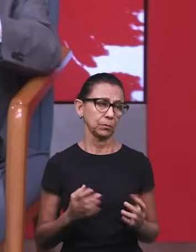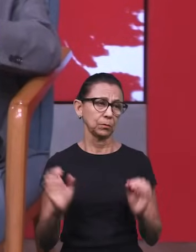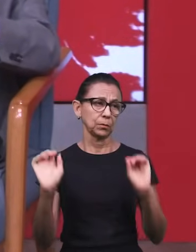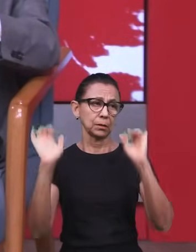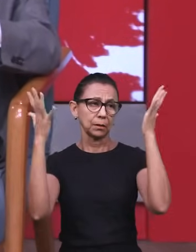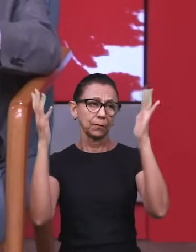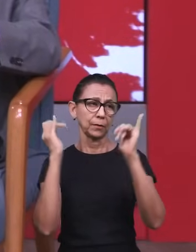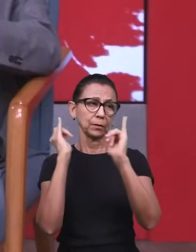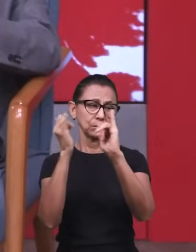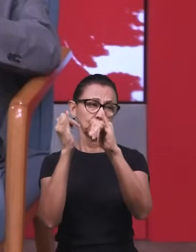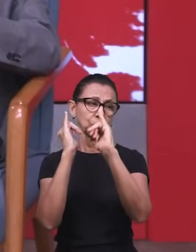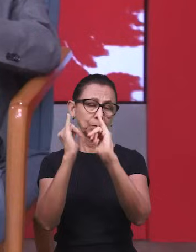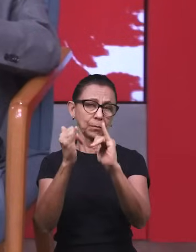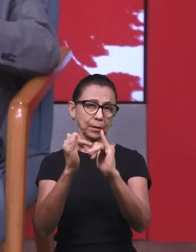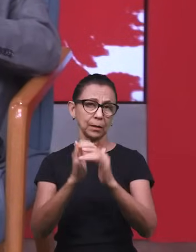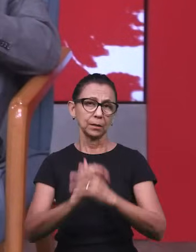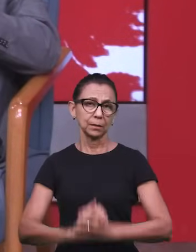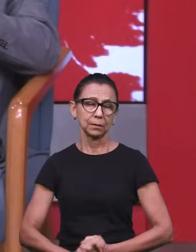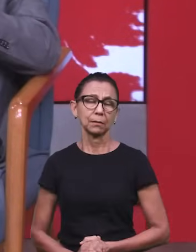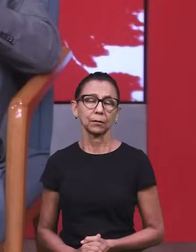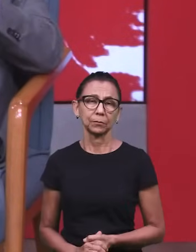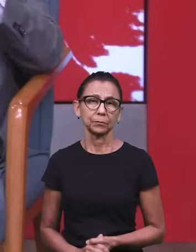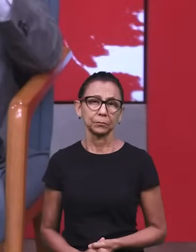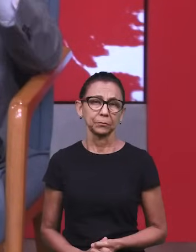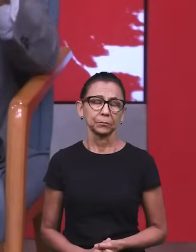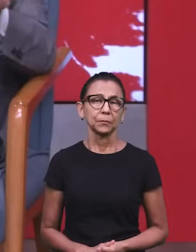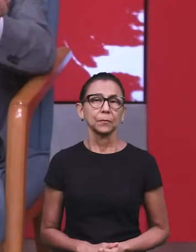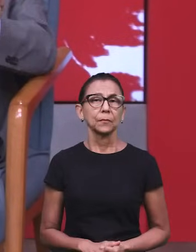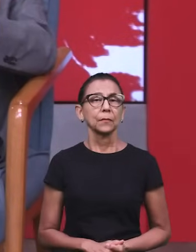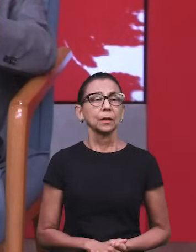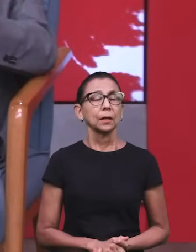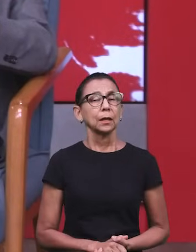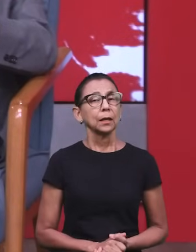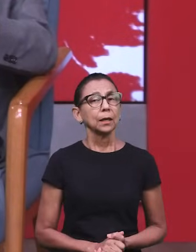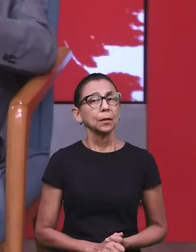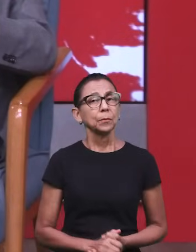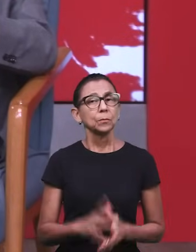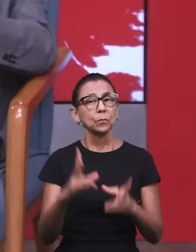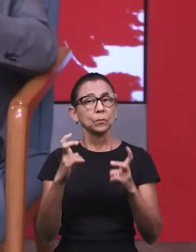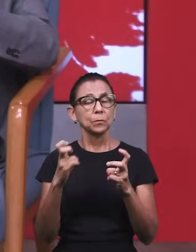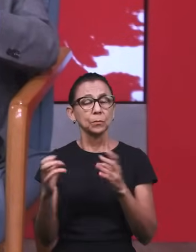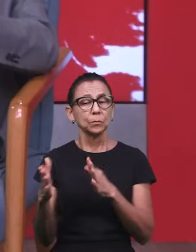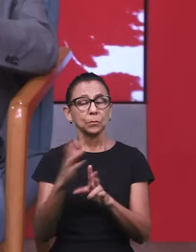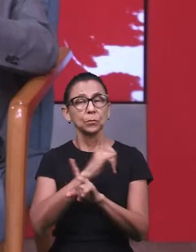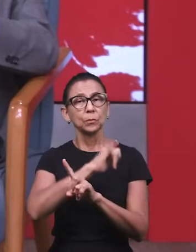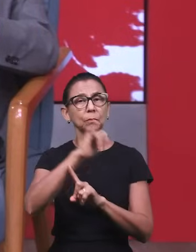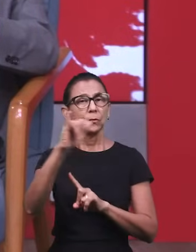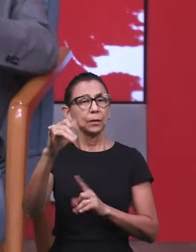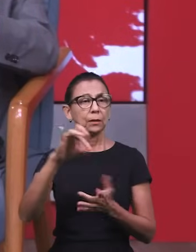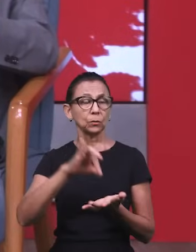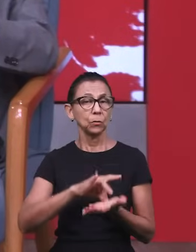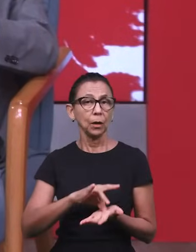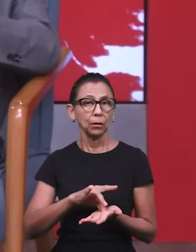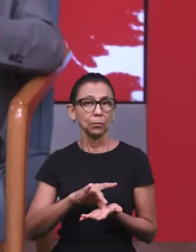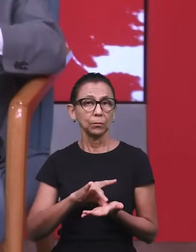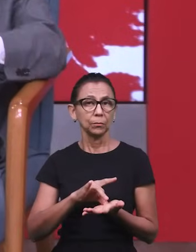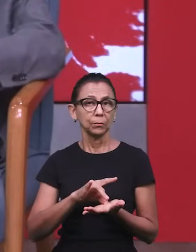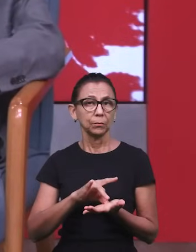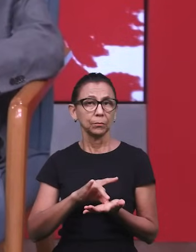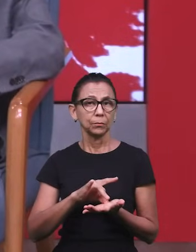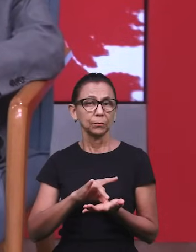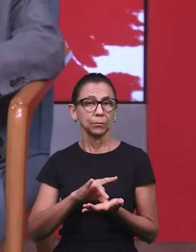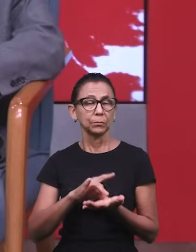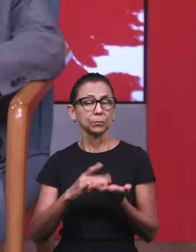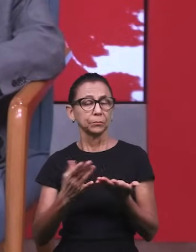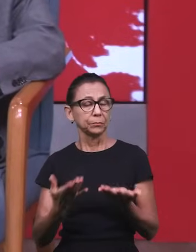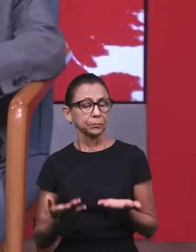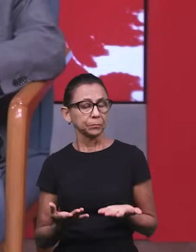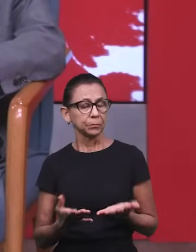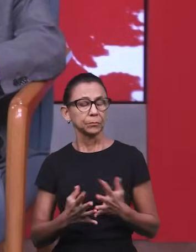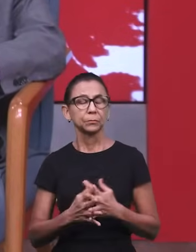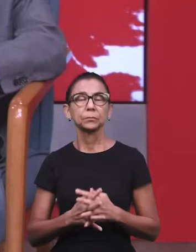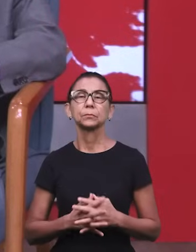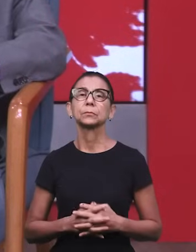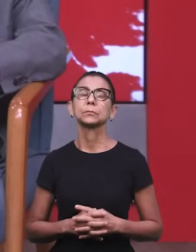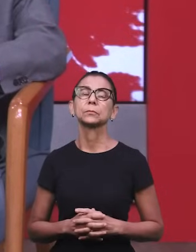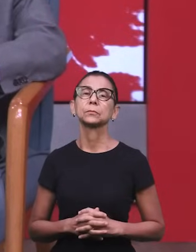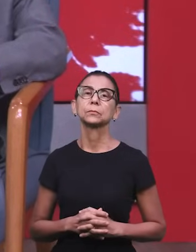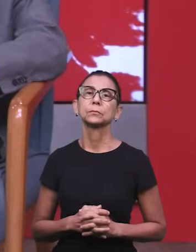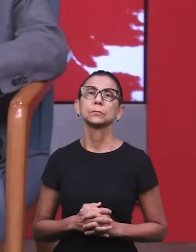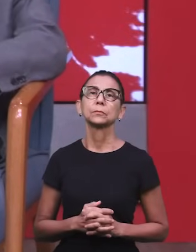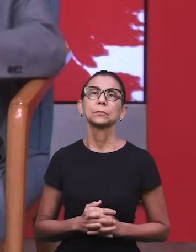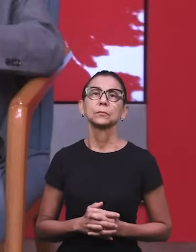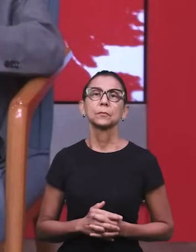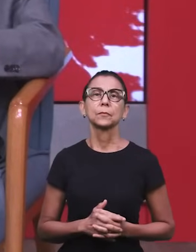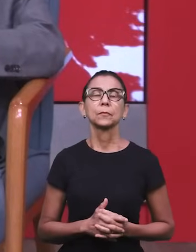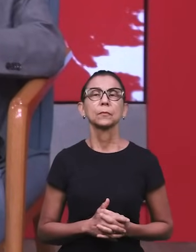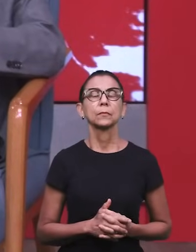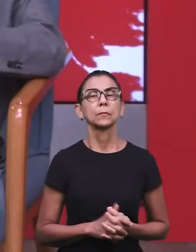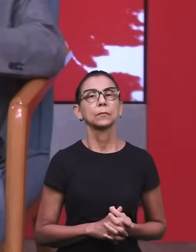pela operação do Espírito Santo para observar o momento Profético que estamos vivendo nós falamos